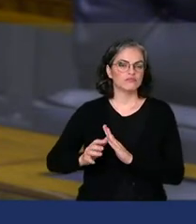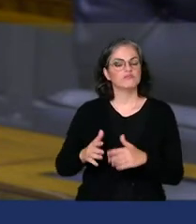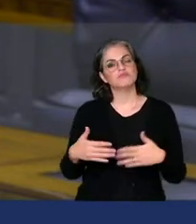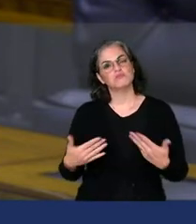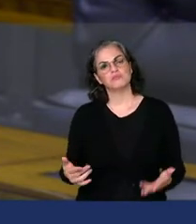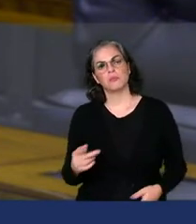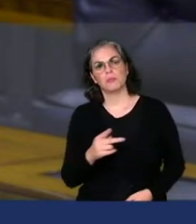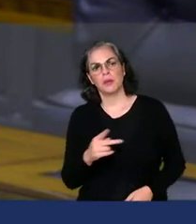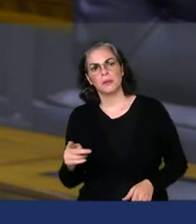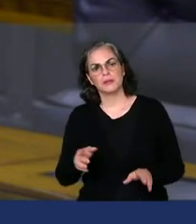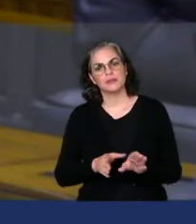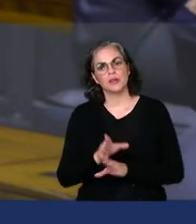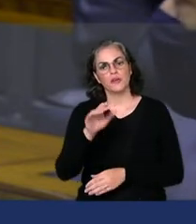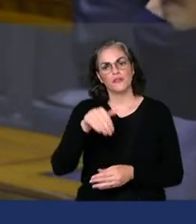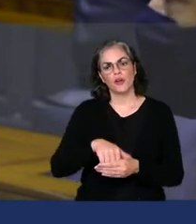PARTIDOS, O PP ENCAMINHA PELO